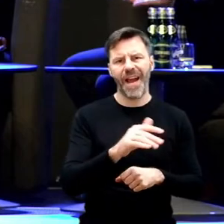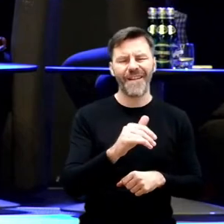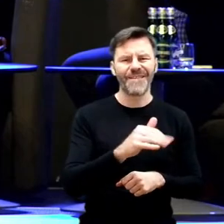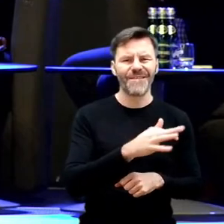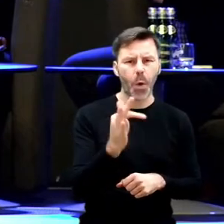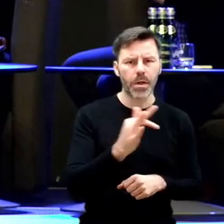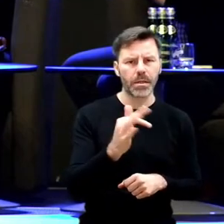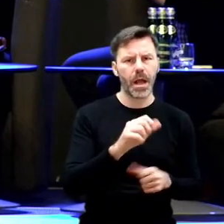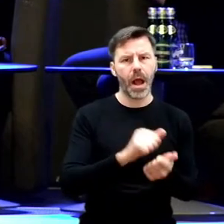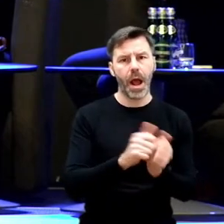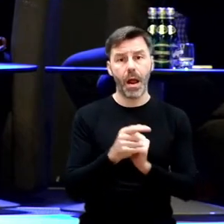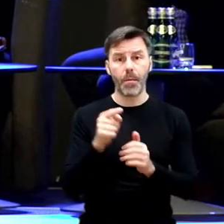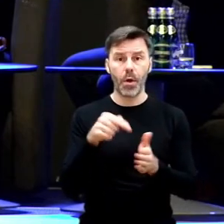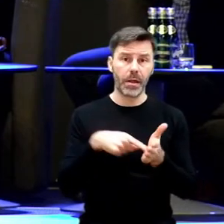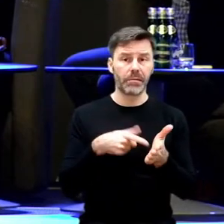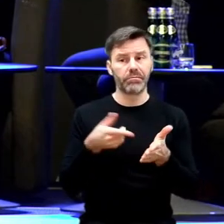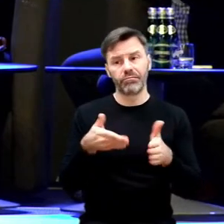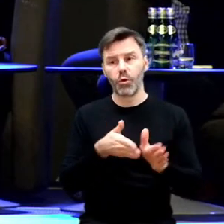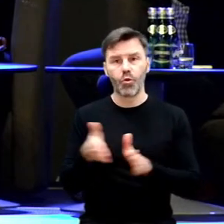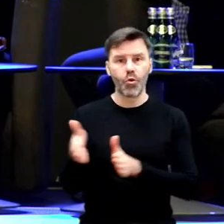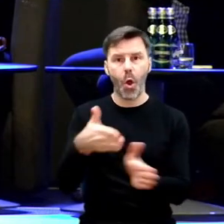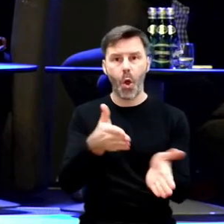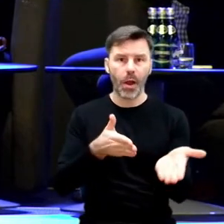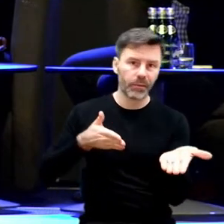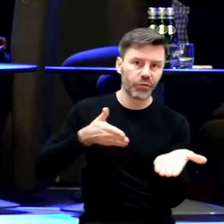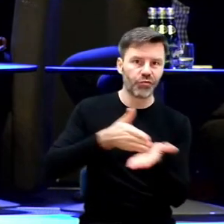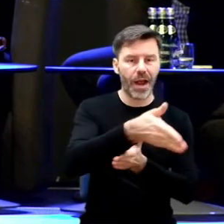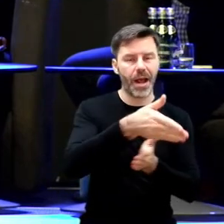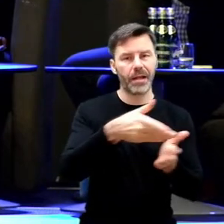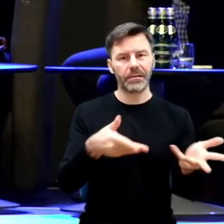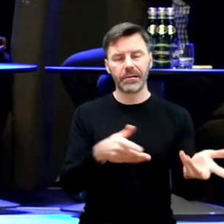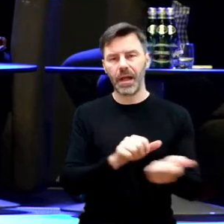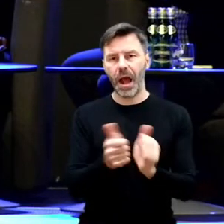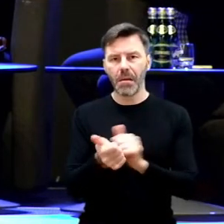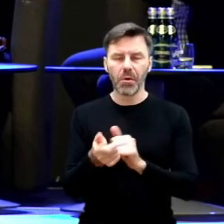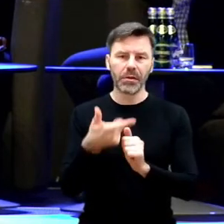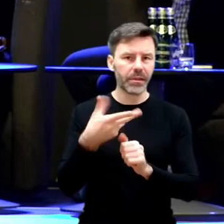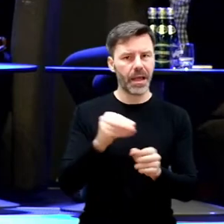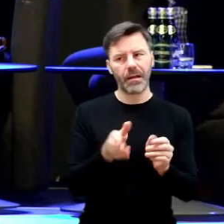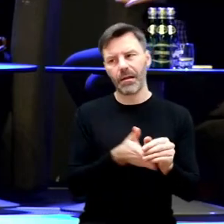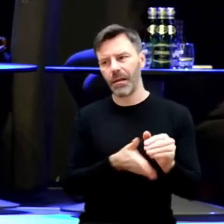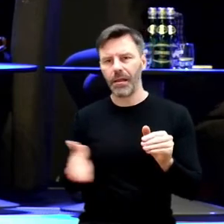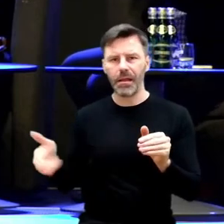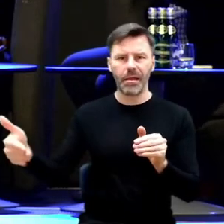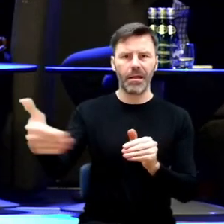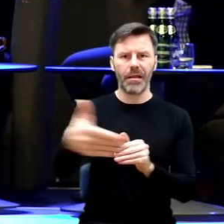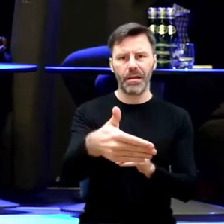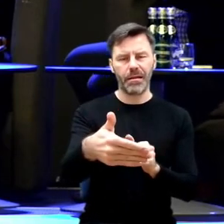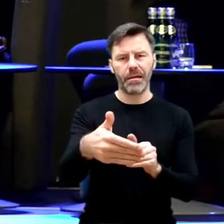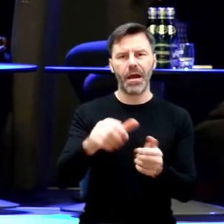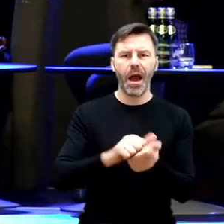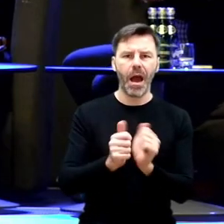albo nie są, bo panuje taki, a nie inny reżim miejski.